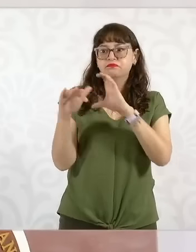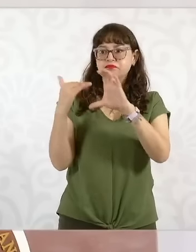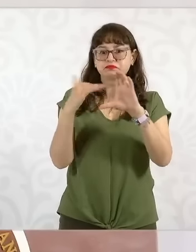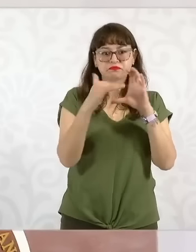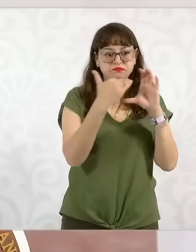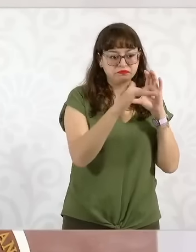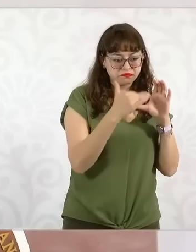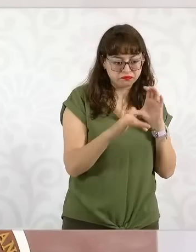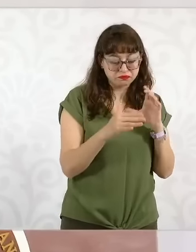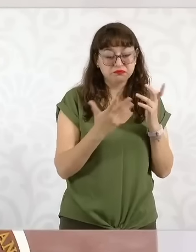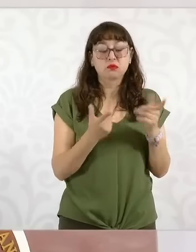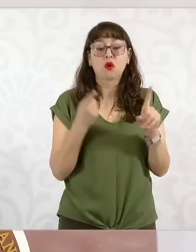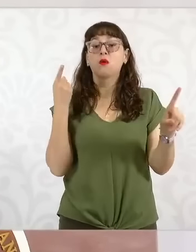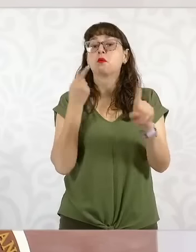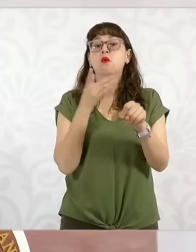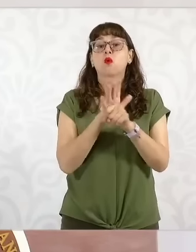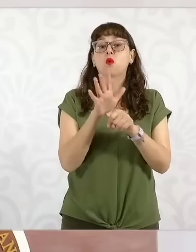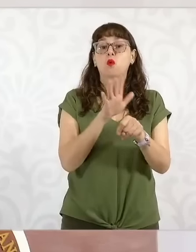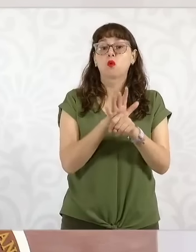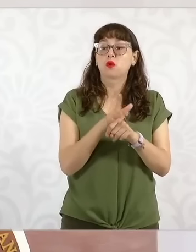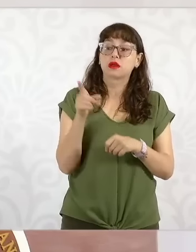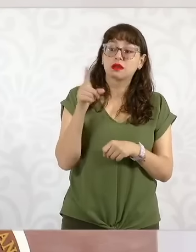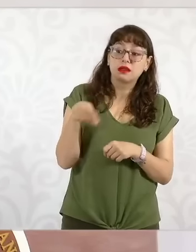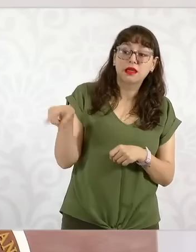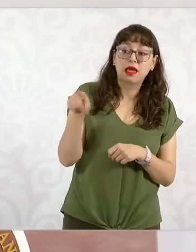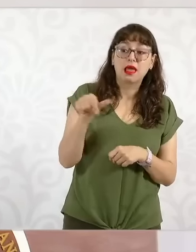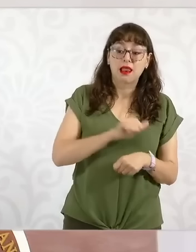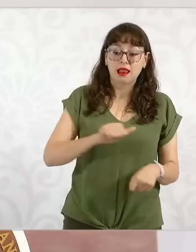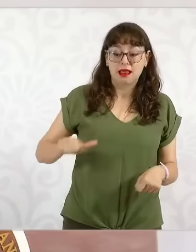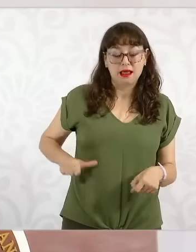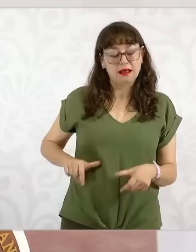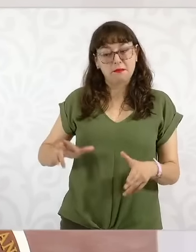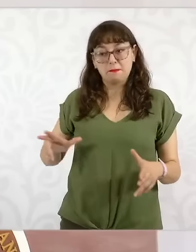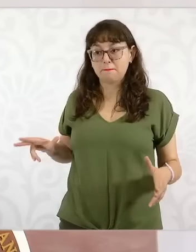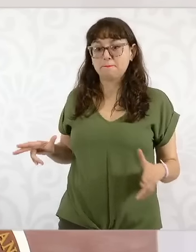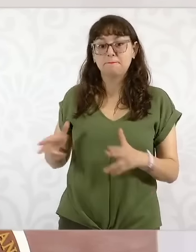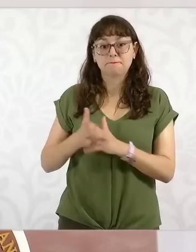el plan es llevar a cabo el homicidio en el primer cuadro del centro y confirma que alguien que anda,